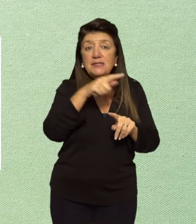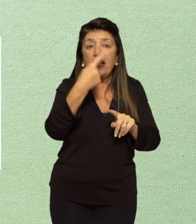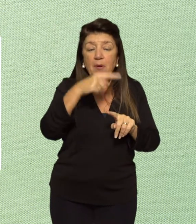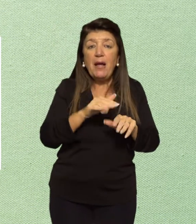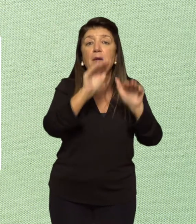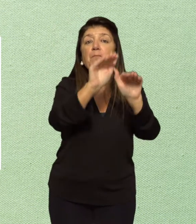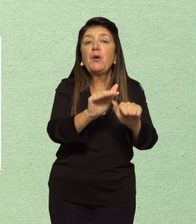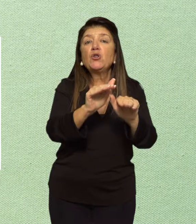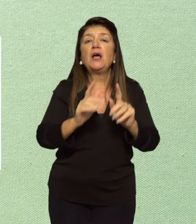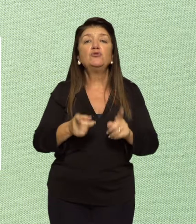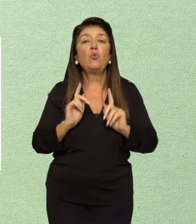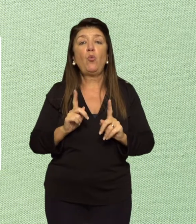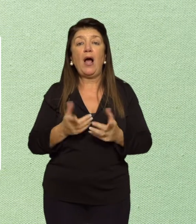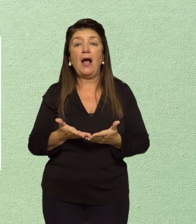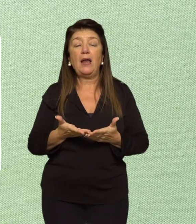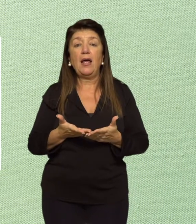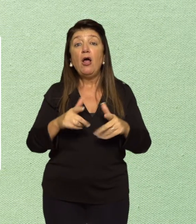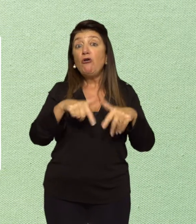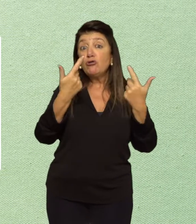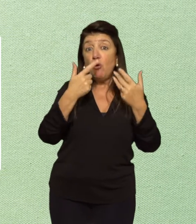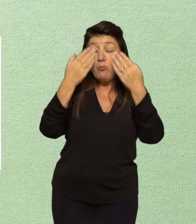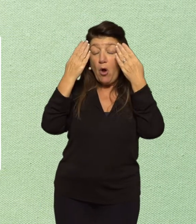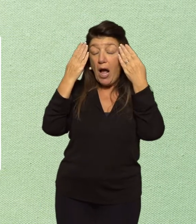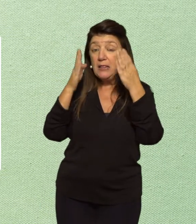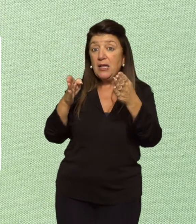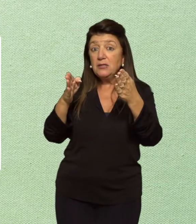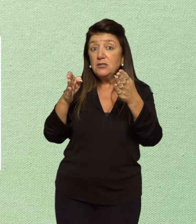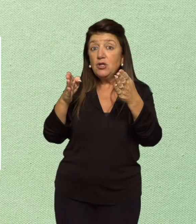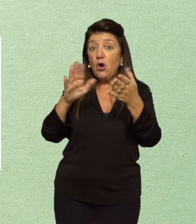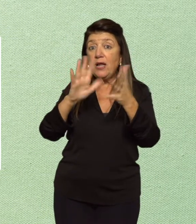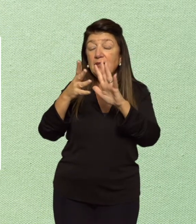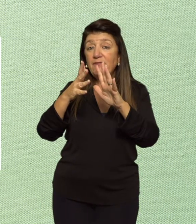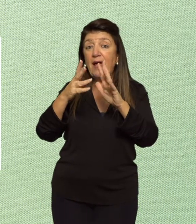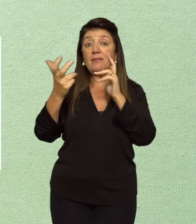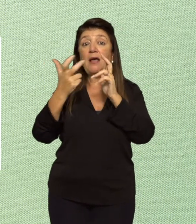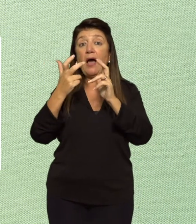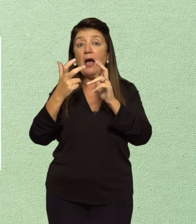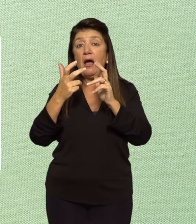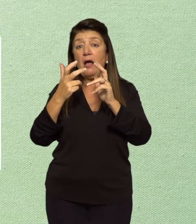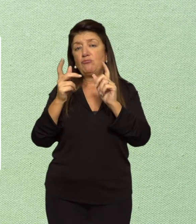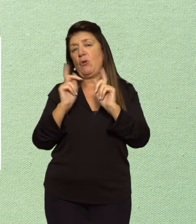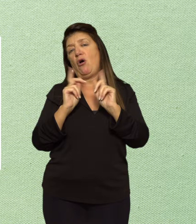Allora troppa attenzione sicuramente no, anzi... è un fenomeno che merita tutta l'attenzione che merita